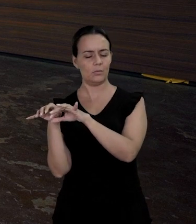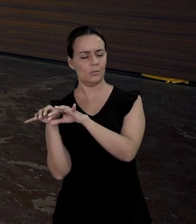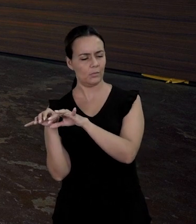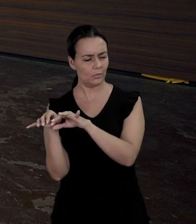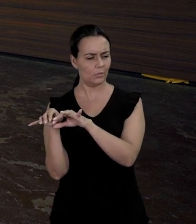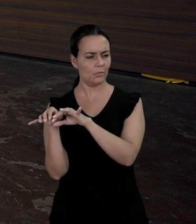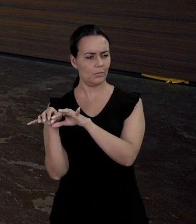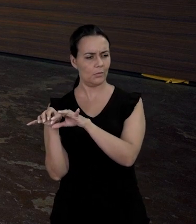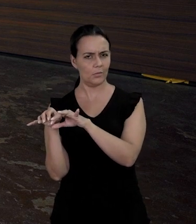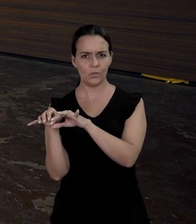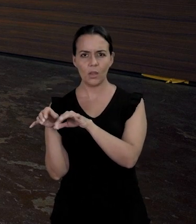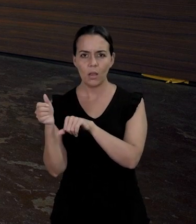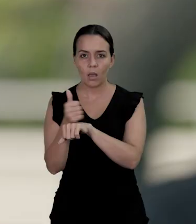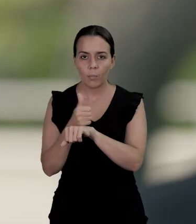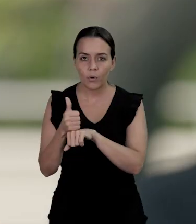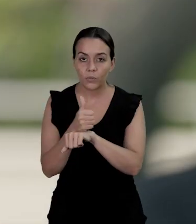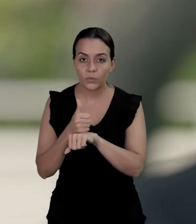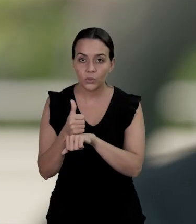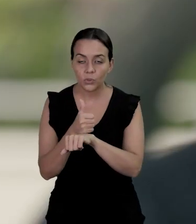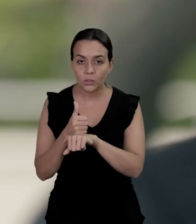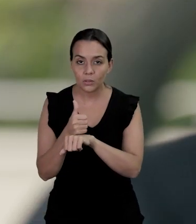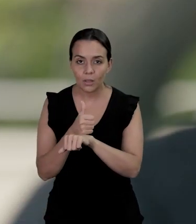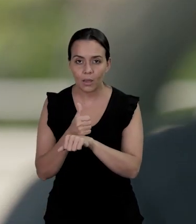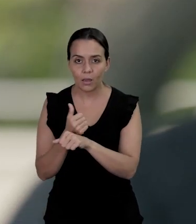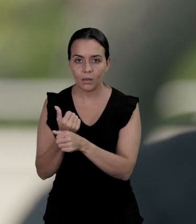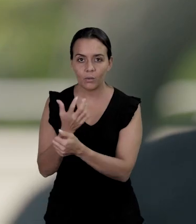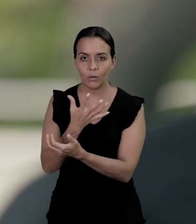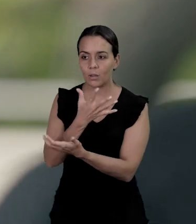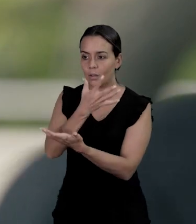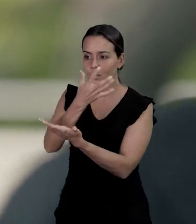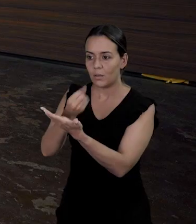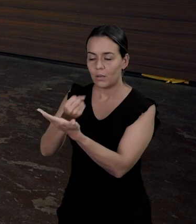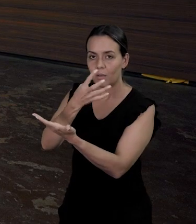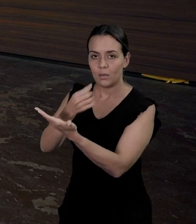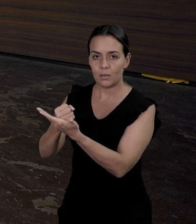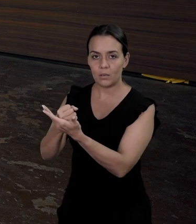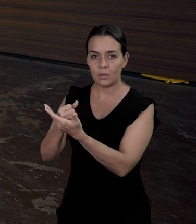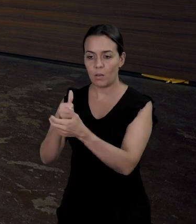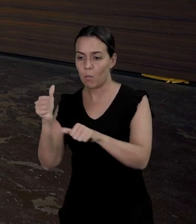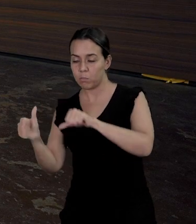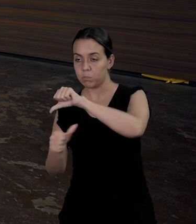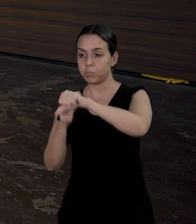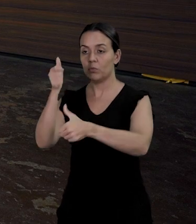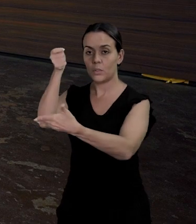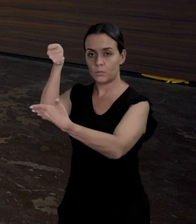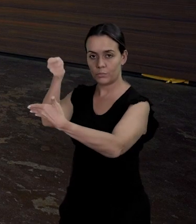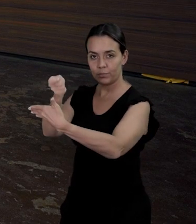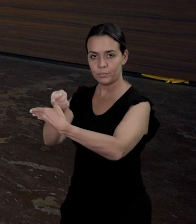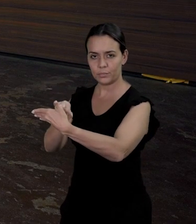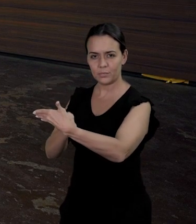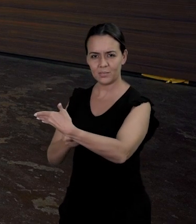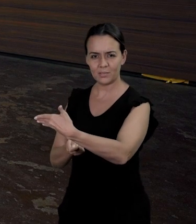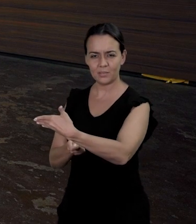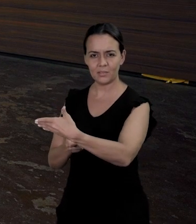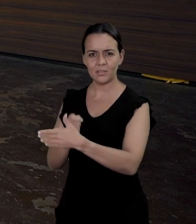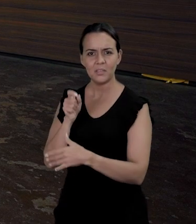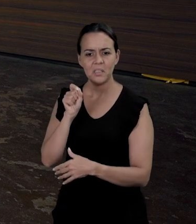assim, meio profissional, o negócio. Quando cai no campo da criação, né? É, aí, assim: Qual o papel do criador,